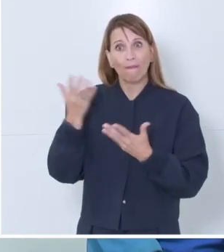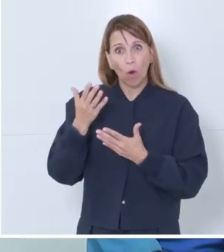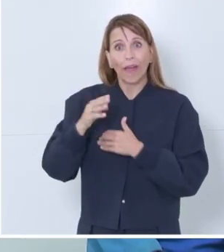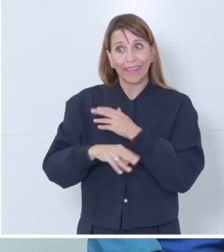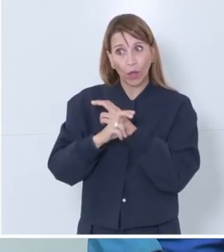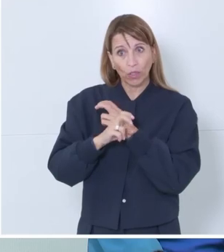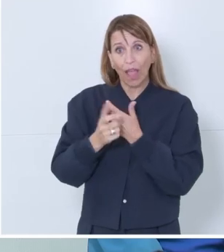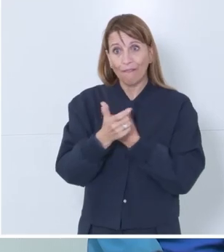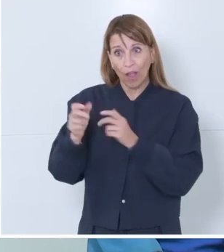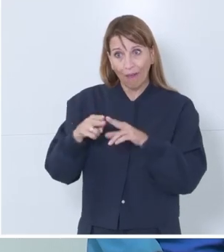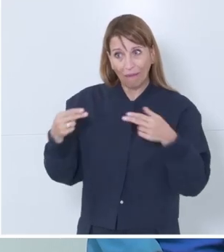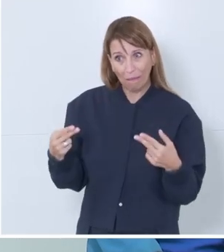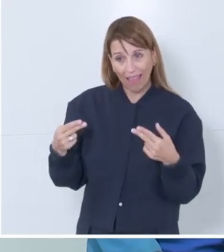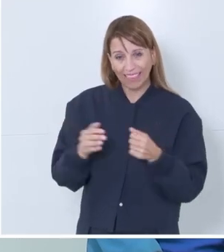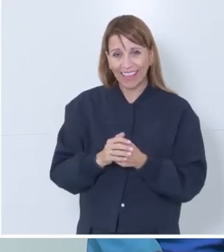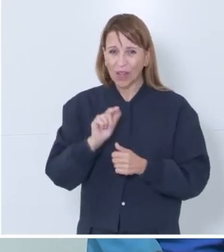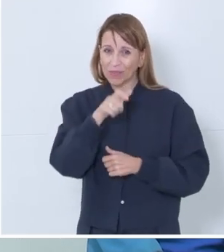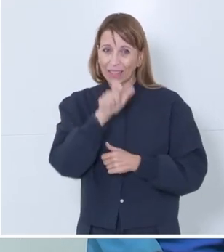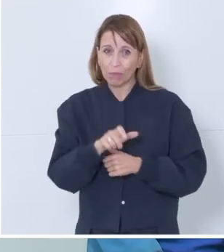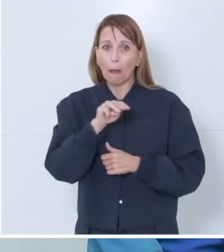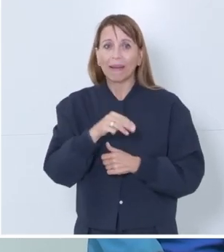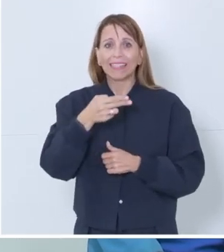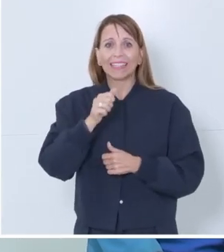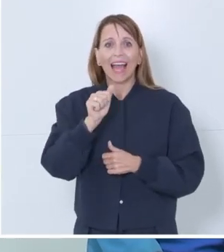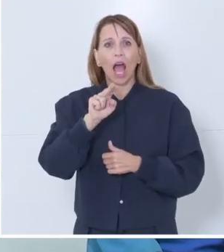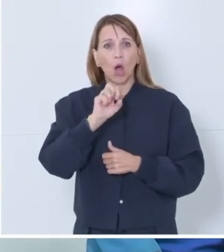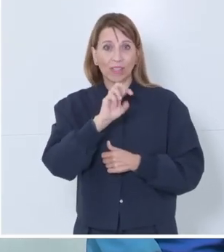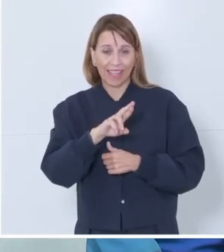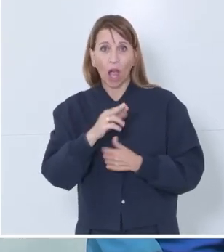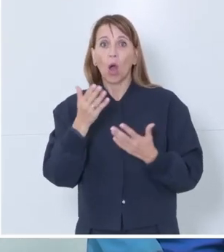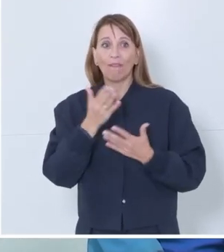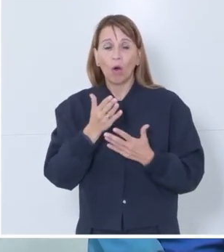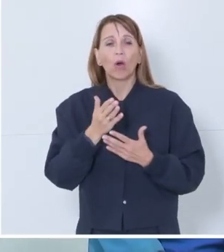Feuerwehrverband und der Matthias Hauser beim Zivilschutzverband. Zwei Zivildiener, die eben